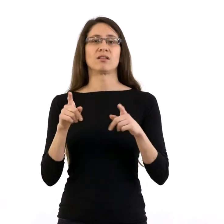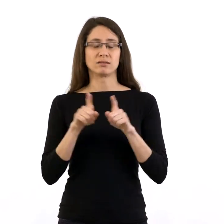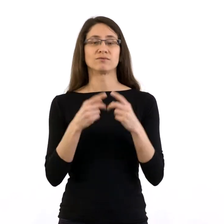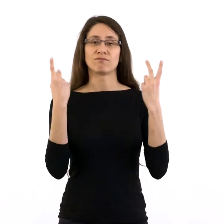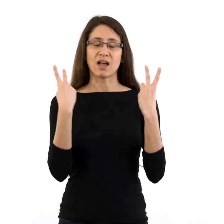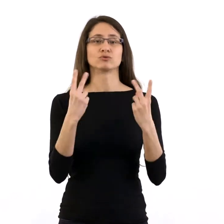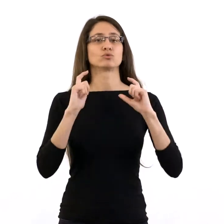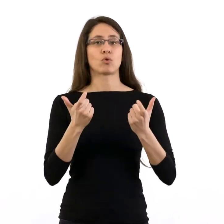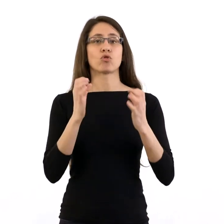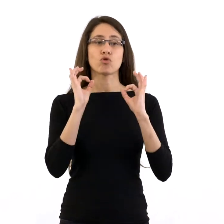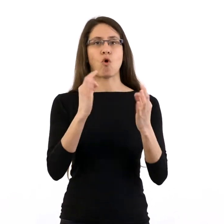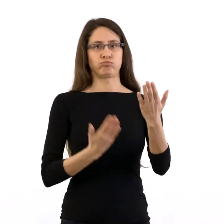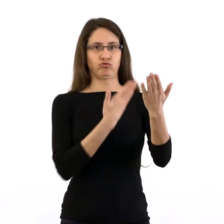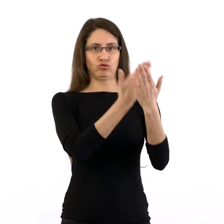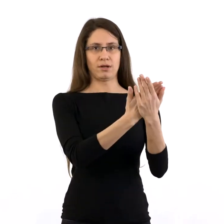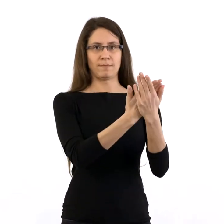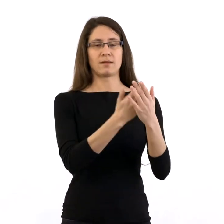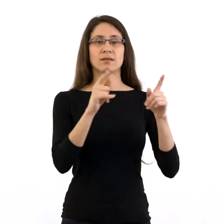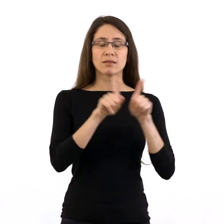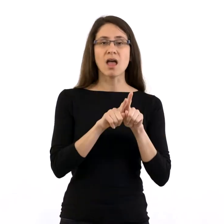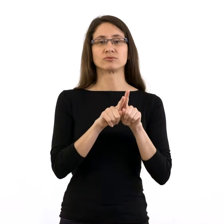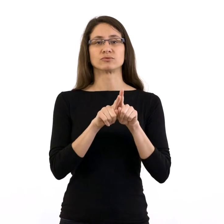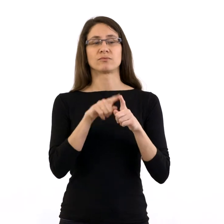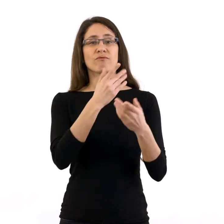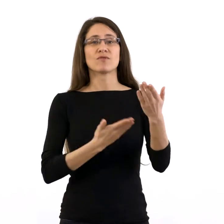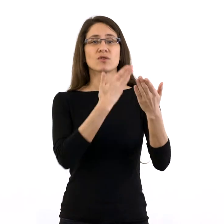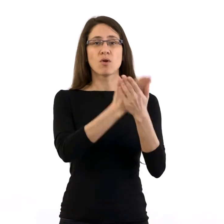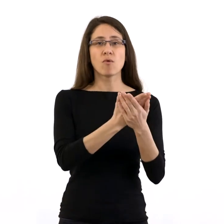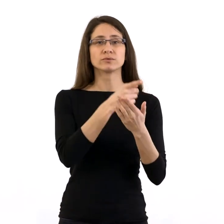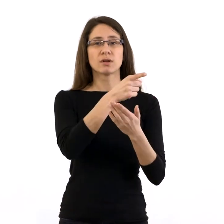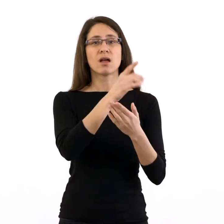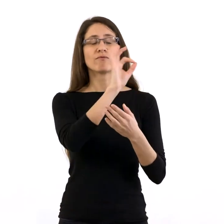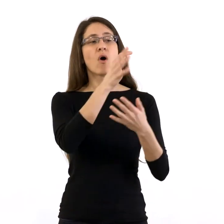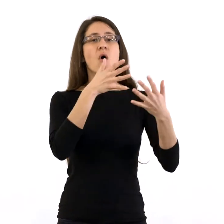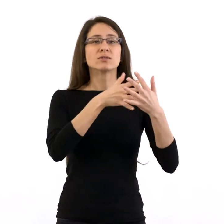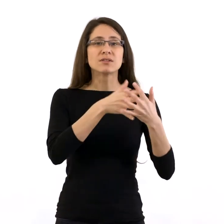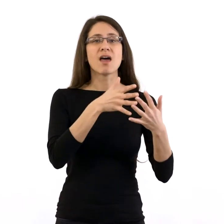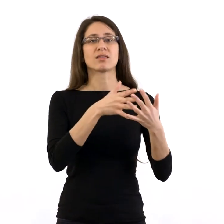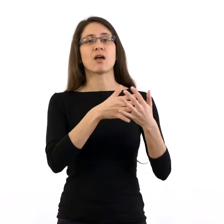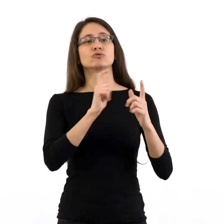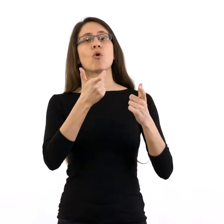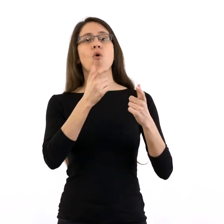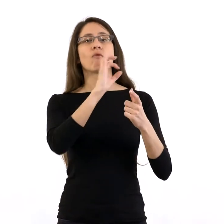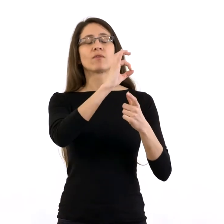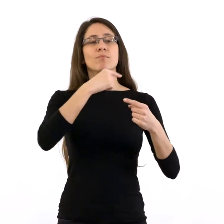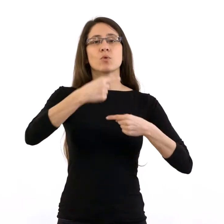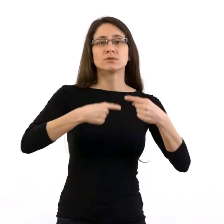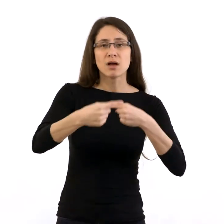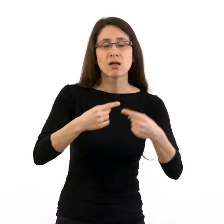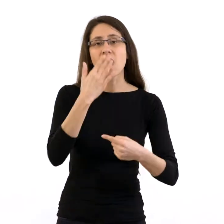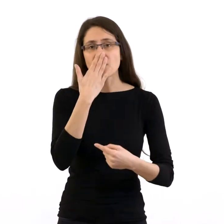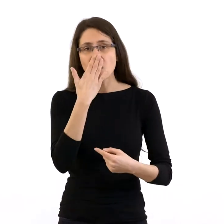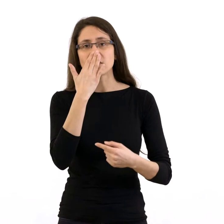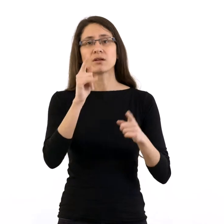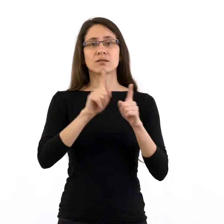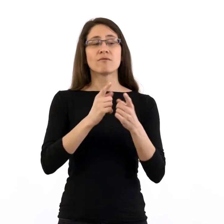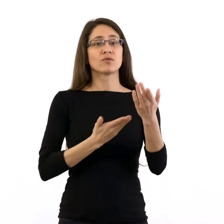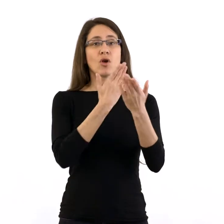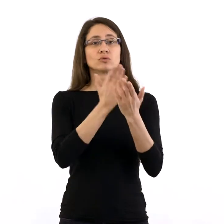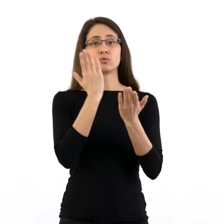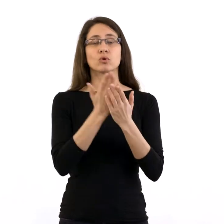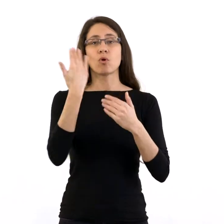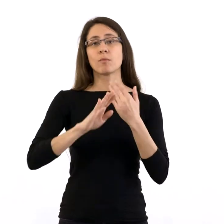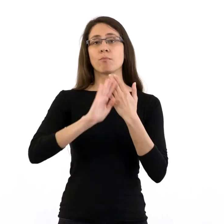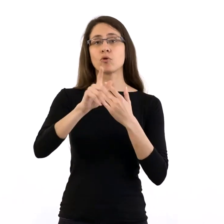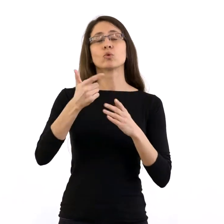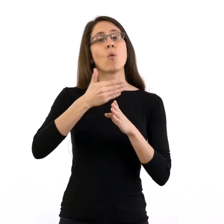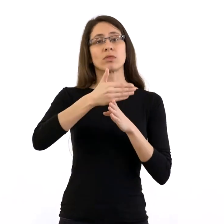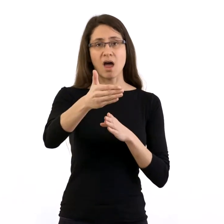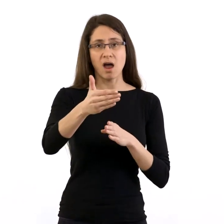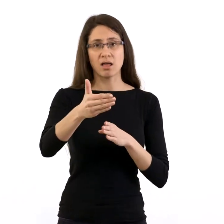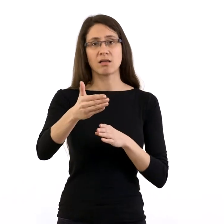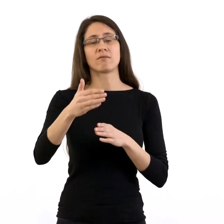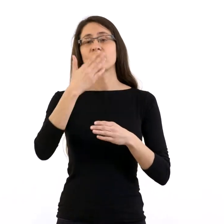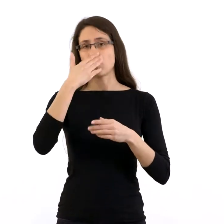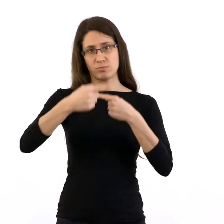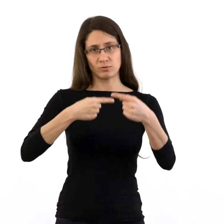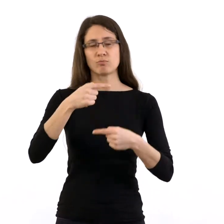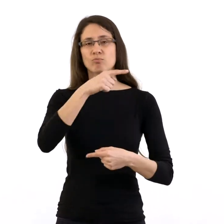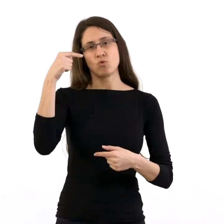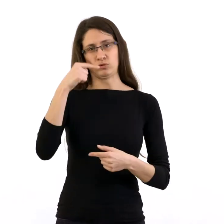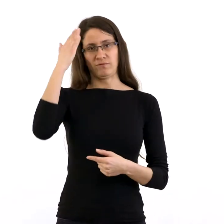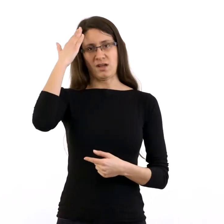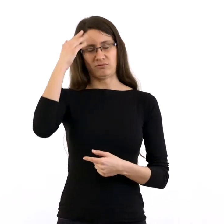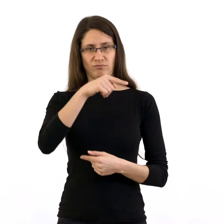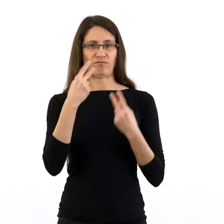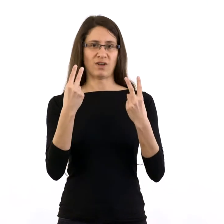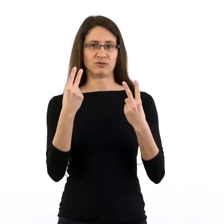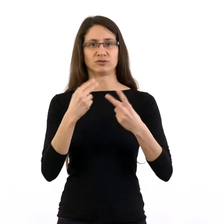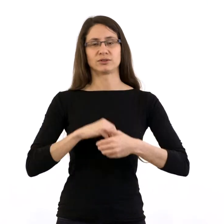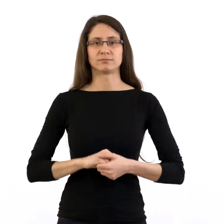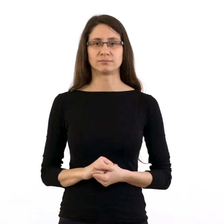Ale bardzo ważne jest także prawidłowe złożenie wniosku oraz znajomość procedur związanych z jego oceną i z tym, co dzieje się po skierowaniu wniosku do dofinansowania.